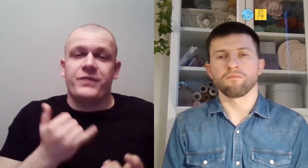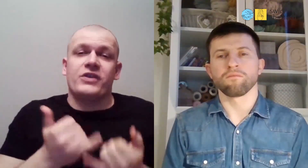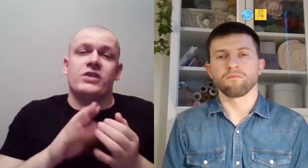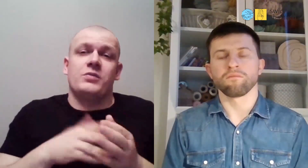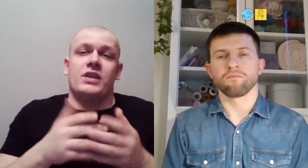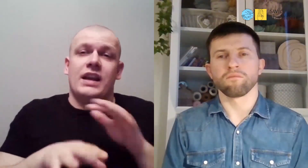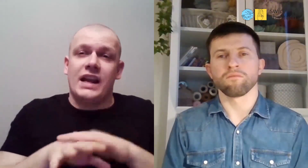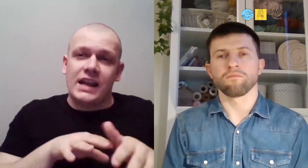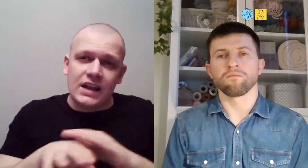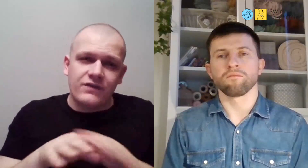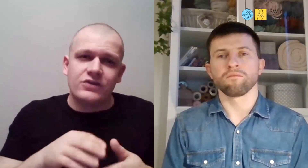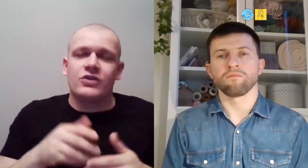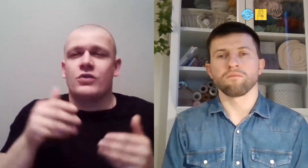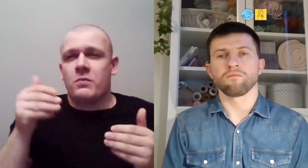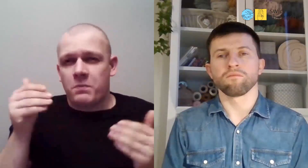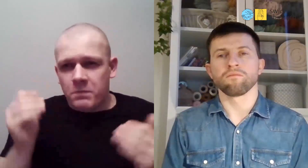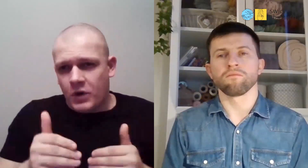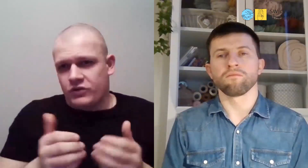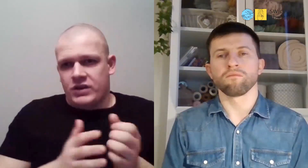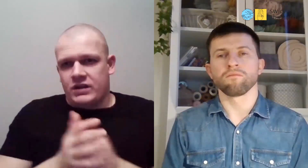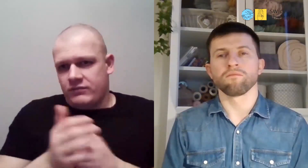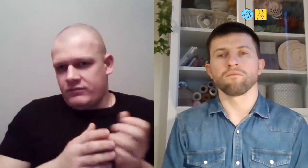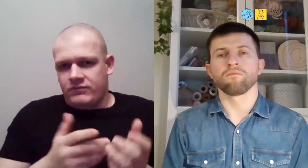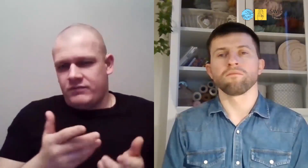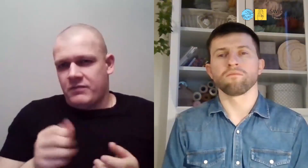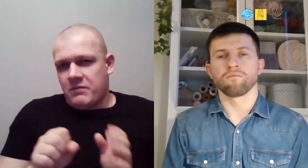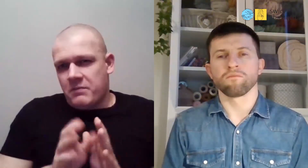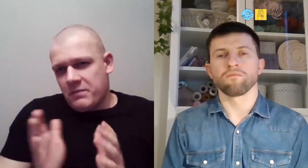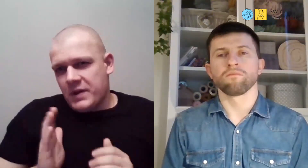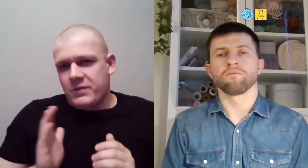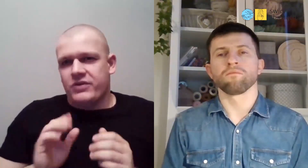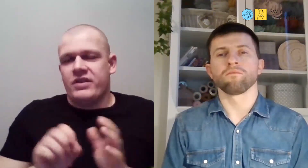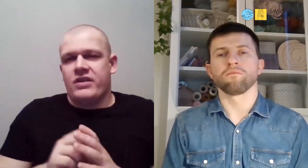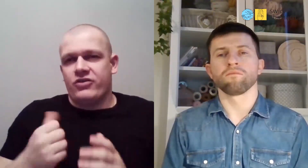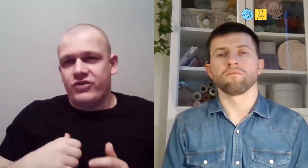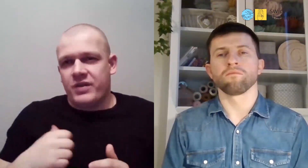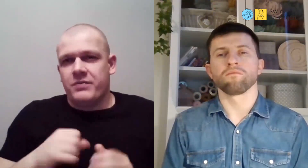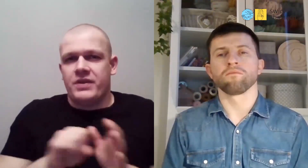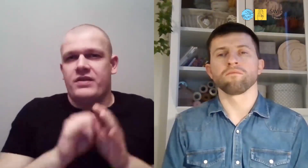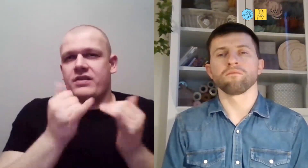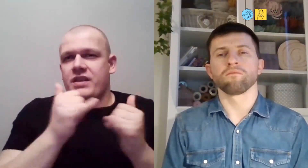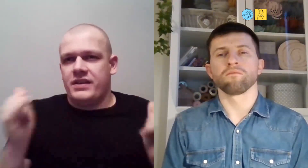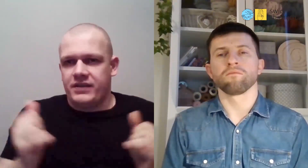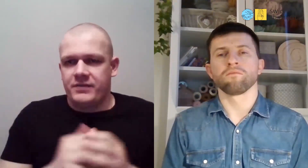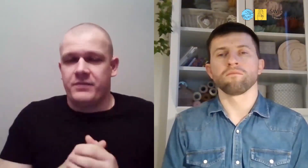Rękawiczki można założyć dla bezpieczeństwa dla siebie i dla innych.